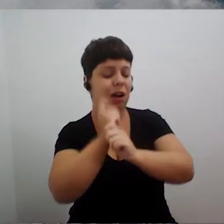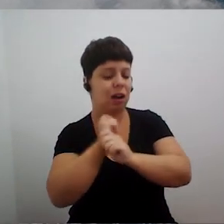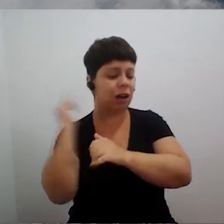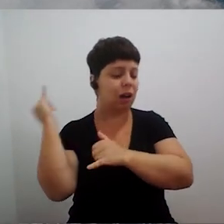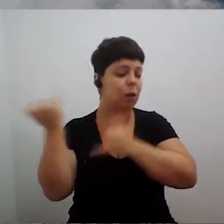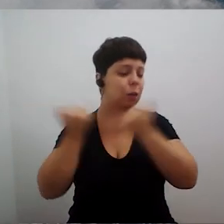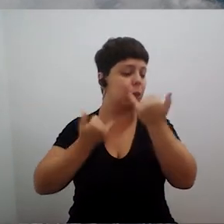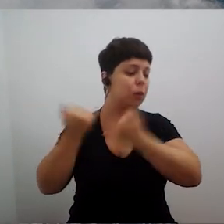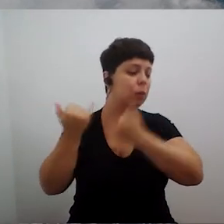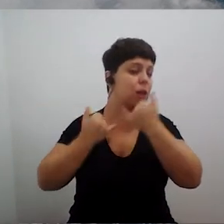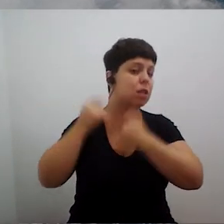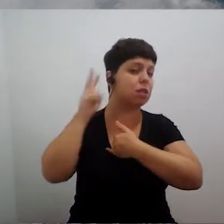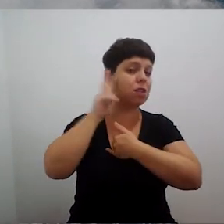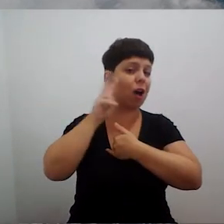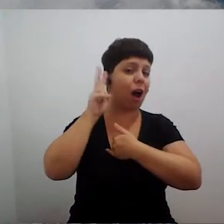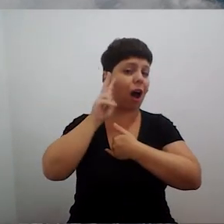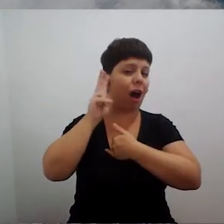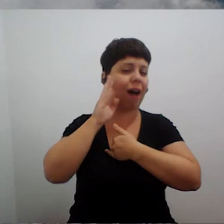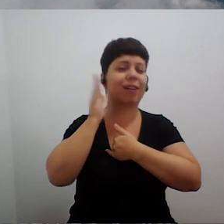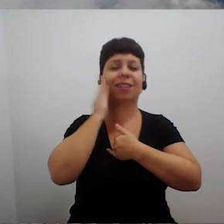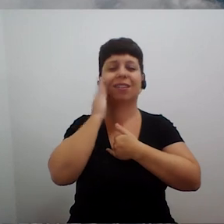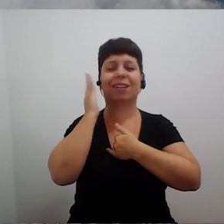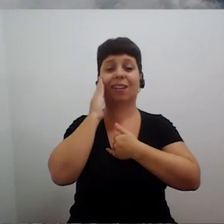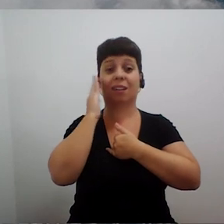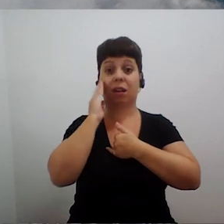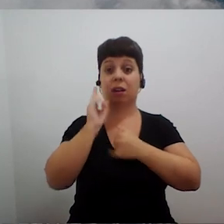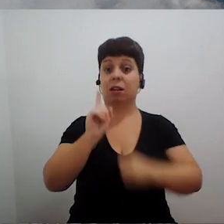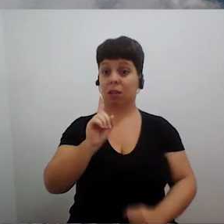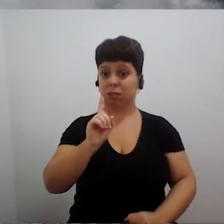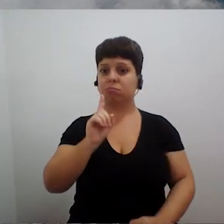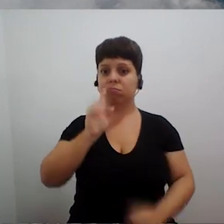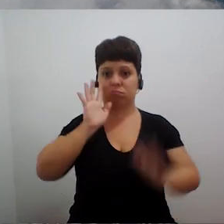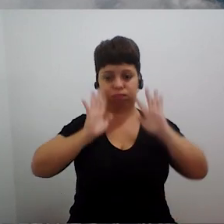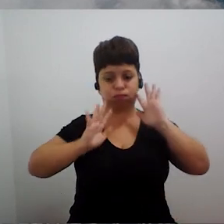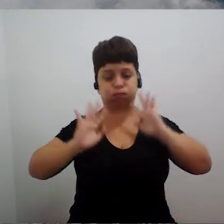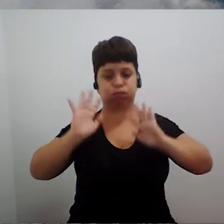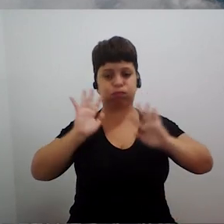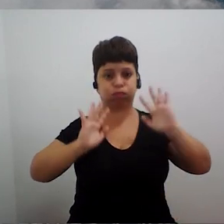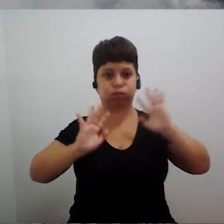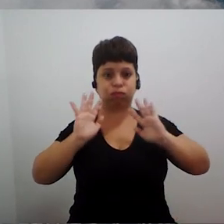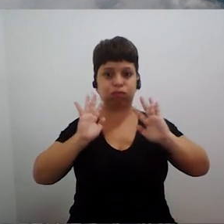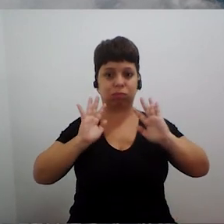As histórias do lugar Morre de medo a vontade